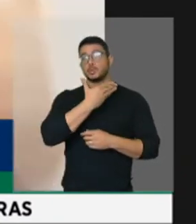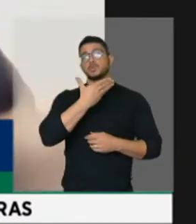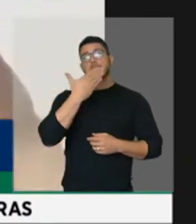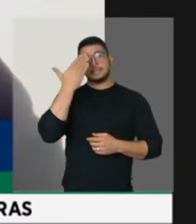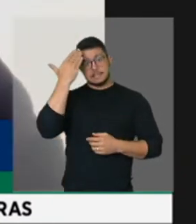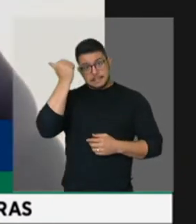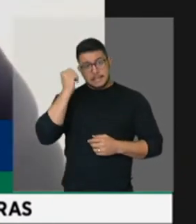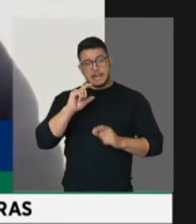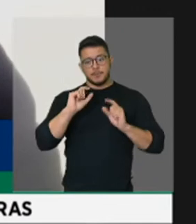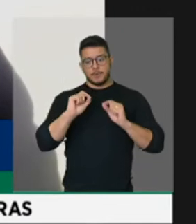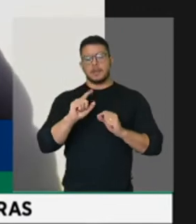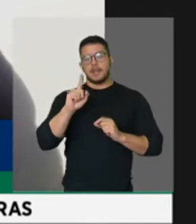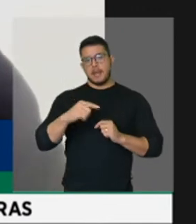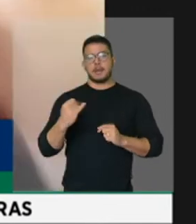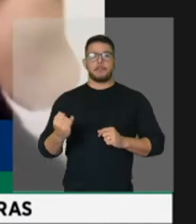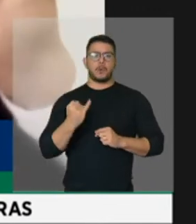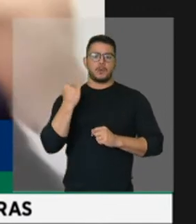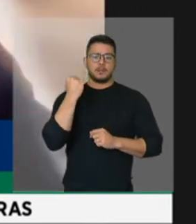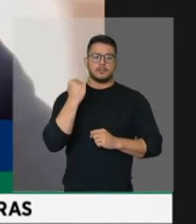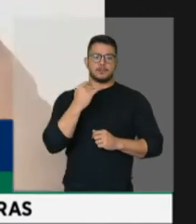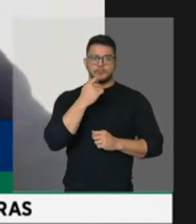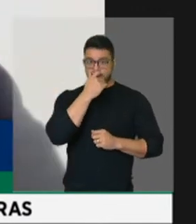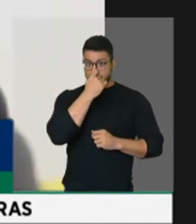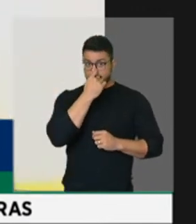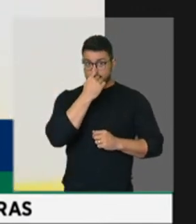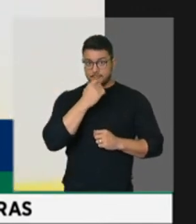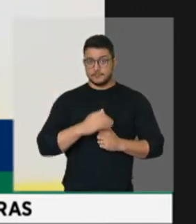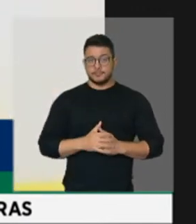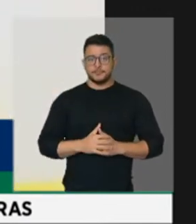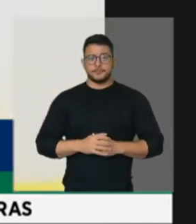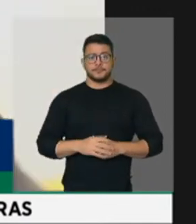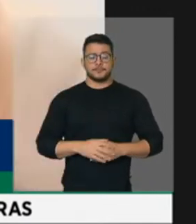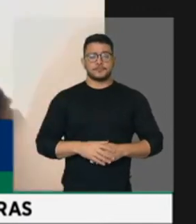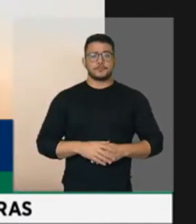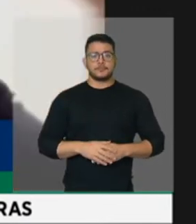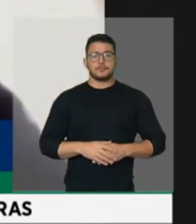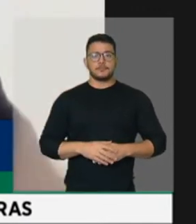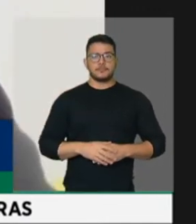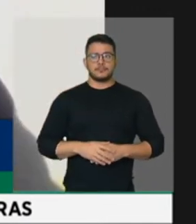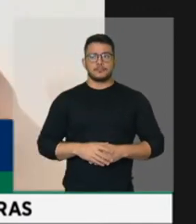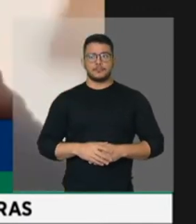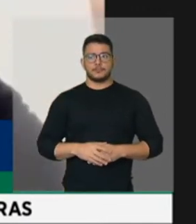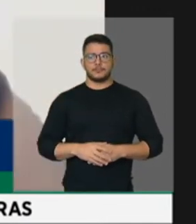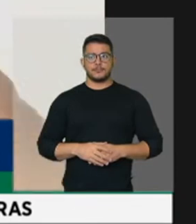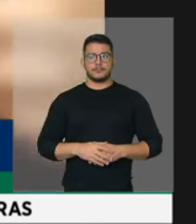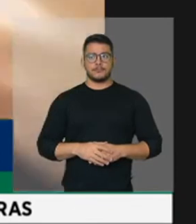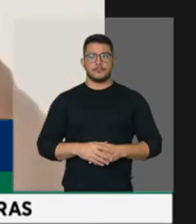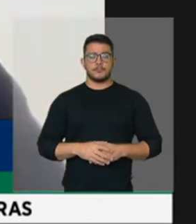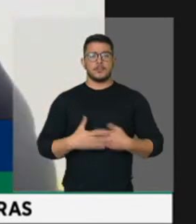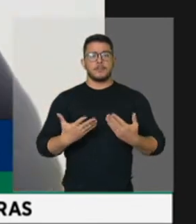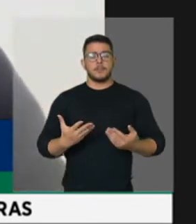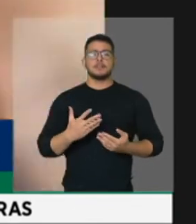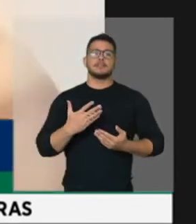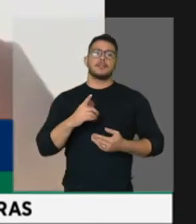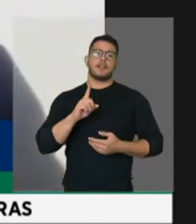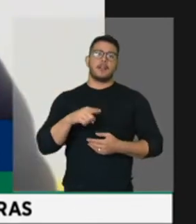QUER FICAR RICA, VEIO... MICHEL TEMER... ALIÁS, FERNANDO HENRIQUE CARDOSO COMEÇOU O DESMONTE DA ELETROBRAS. PORQUE TODOS SABEM QUE A ELETROBRAS É UM PILAR